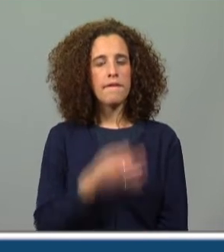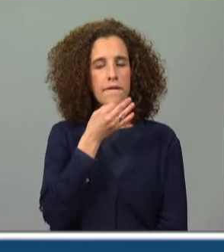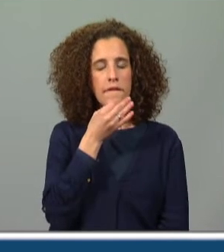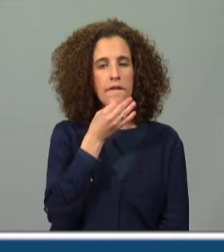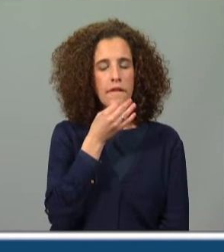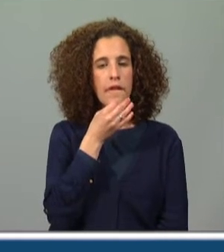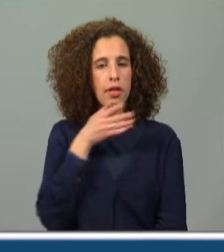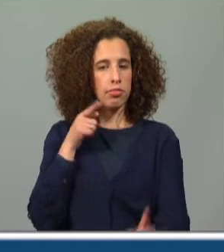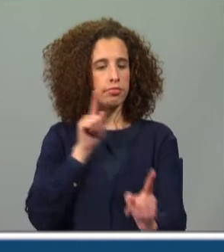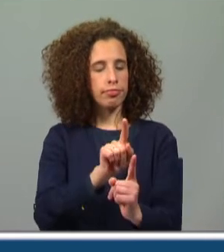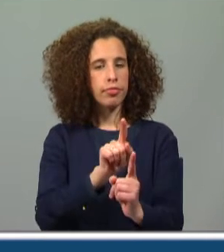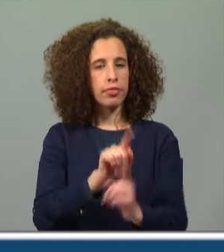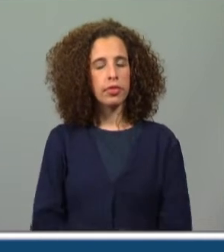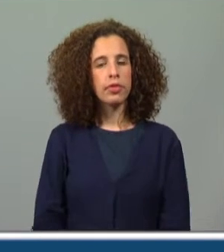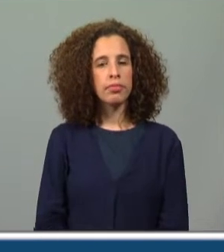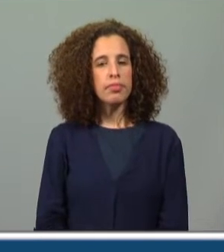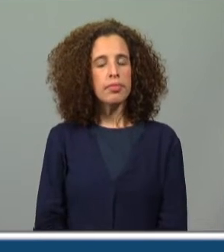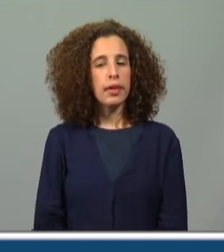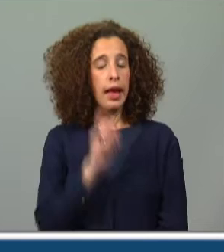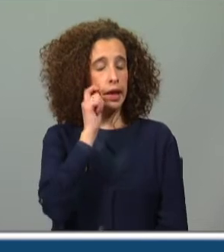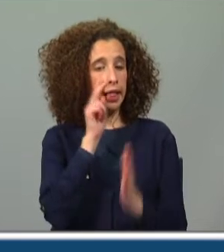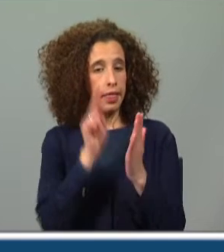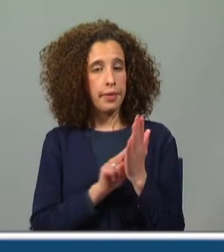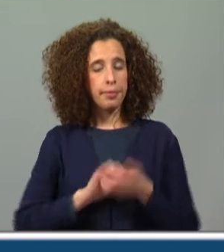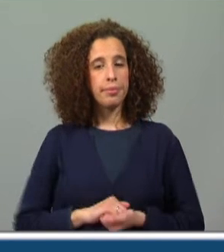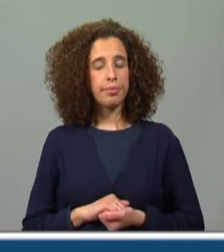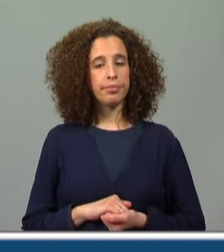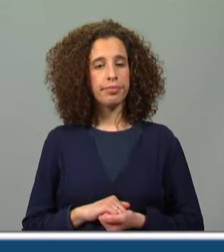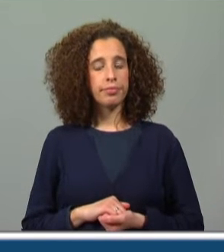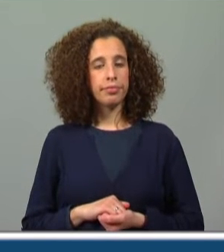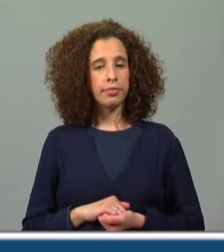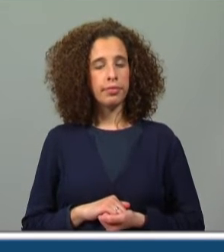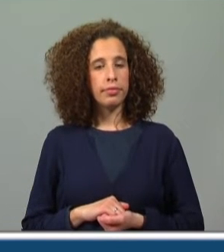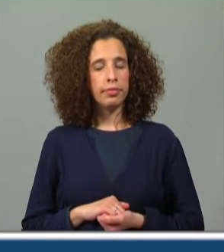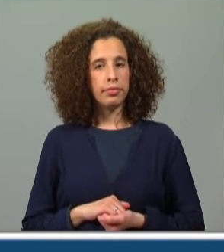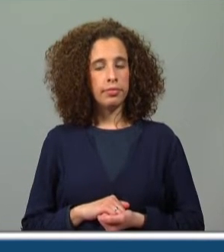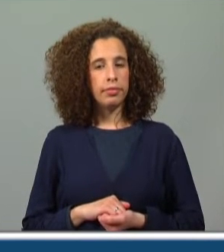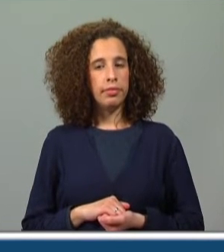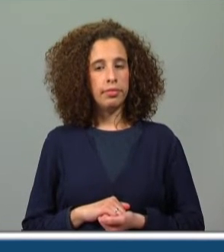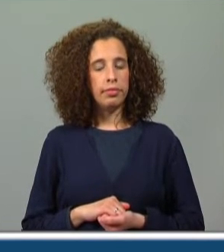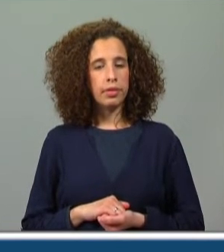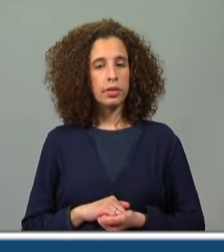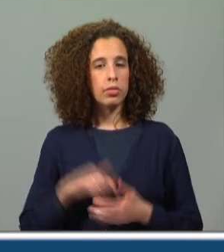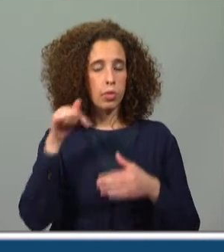que ela se dirige ao narratário que a entidade interna na narrativa que 她向敘述者講話敘述中的內部實體